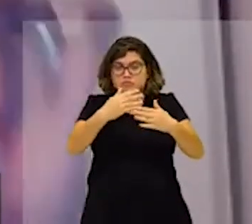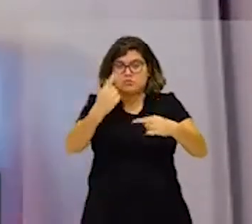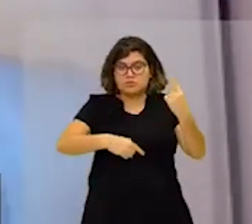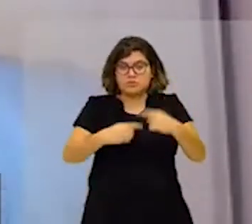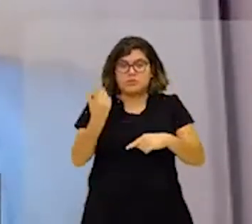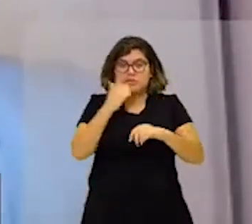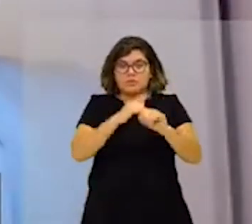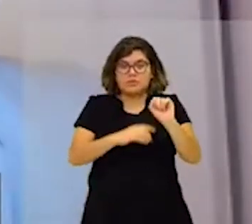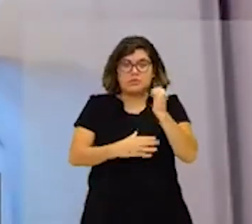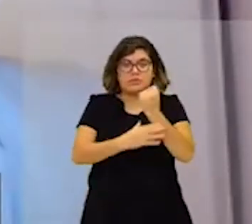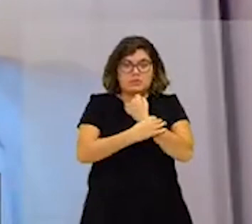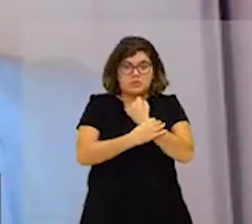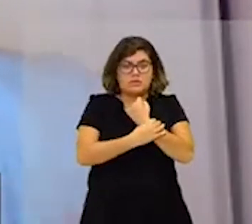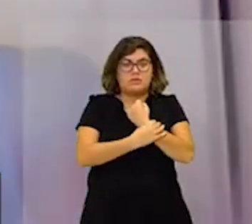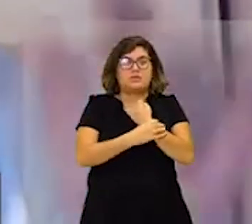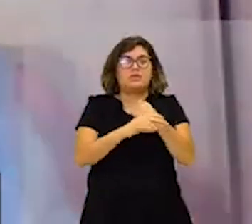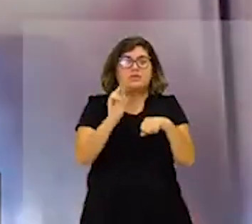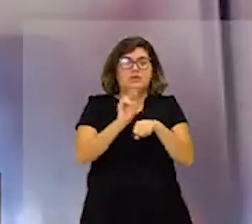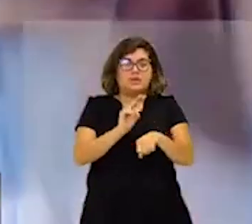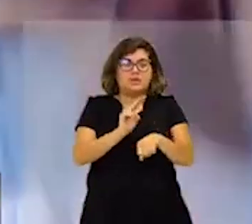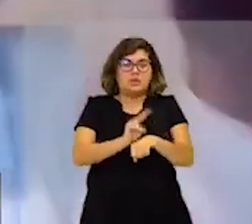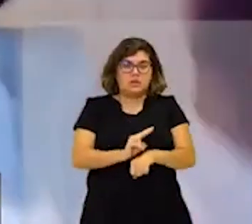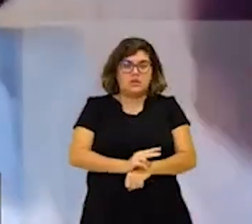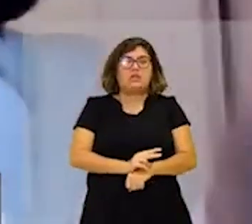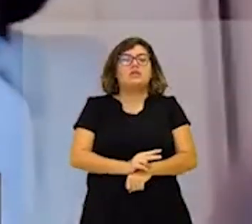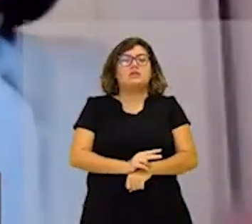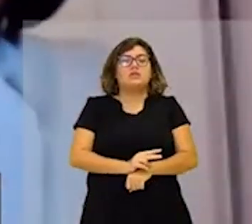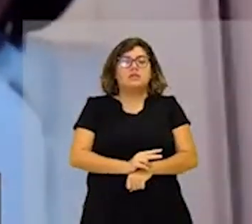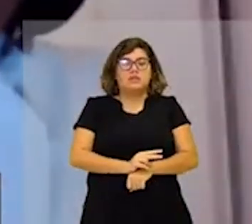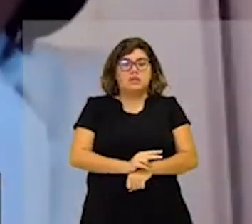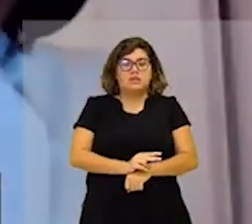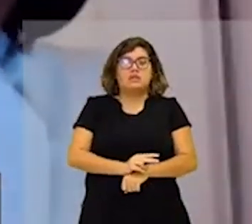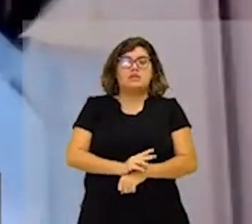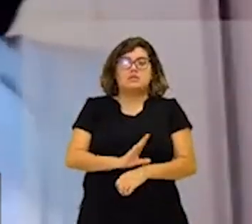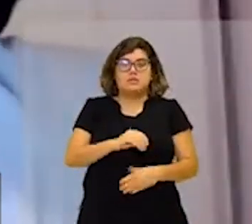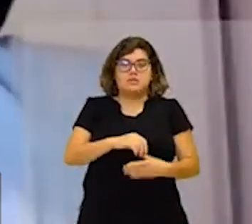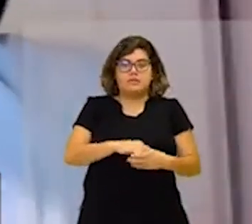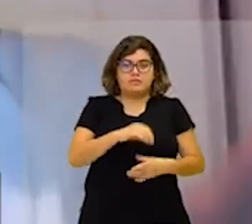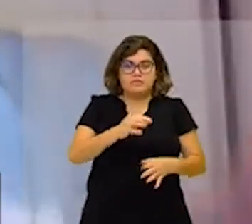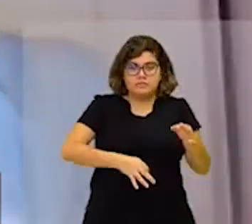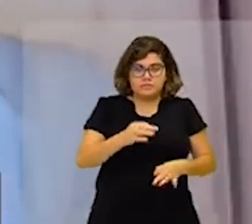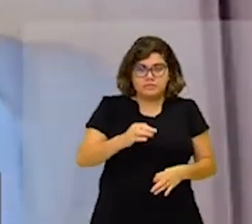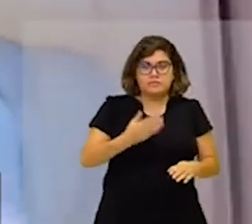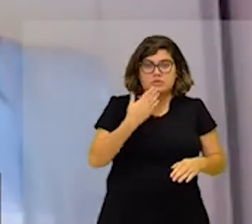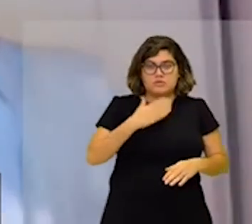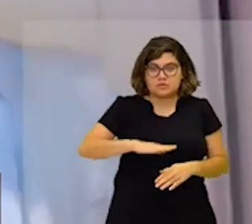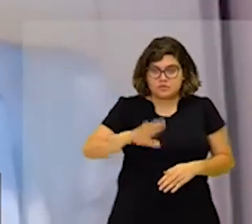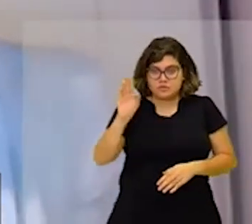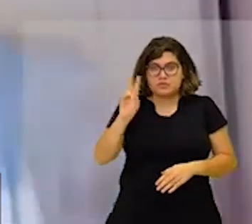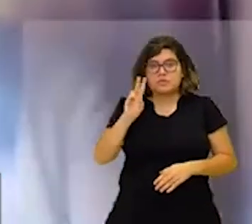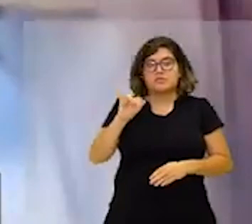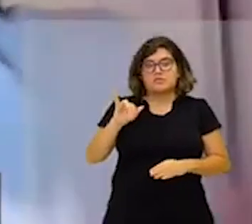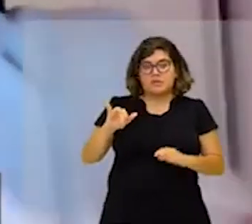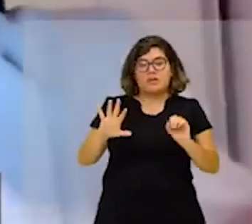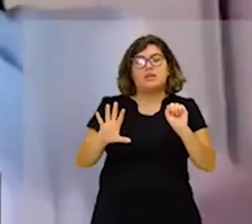reserva de cadeiras é ali na reserva nas mistas de candidatura né que vai garantir aí a presença